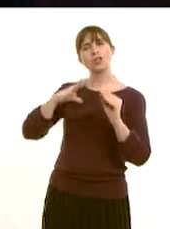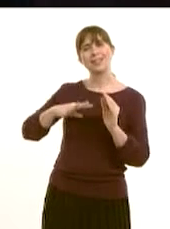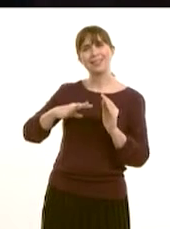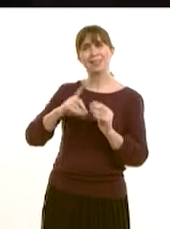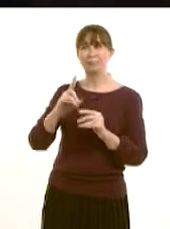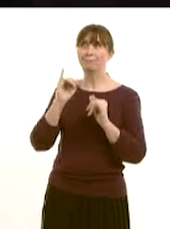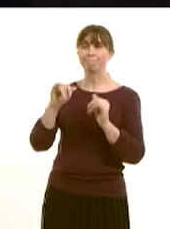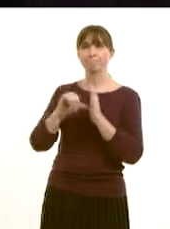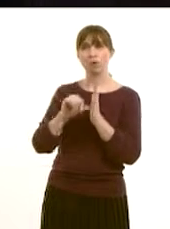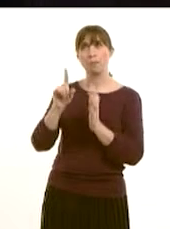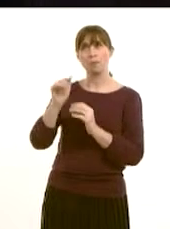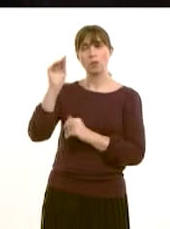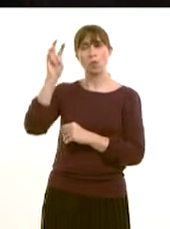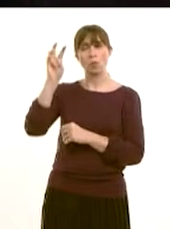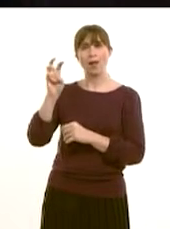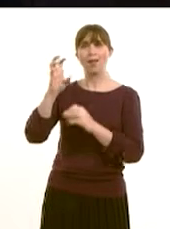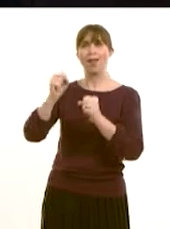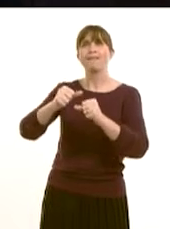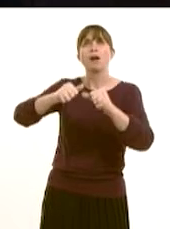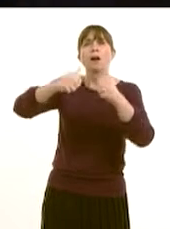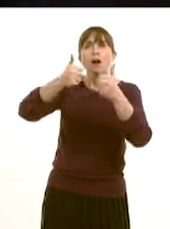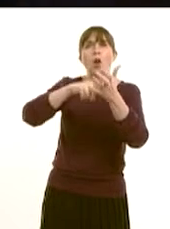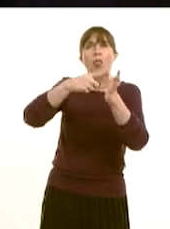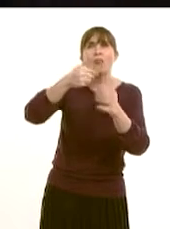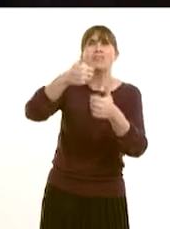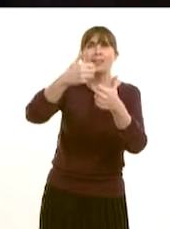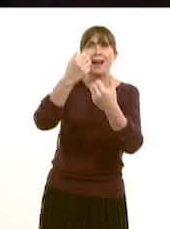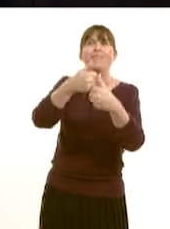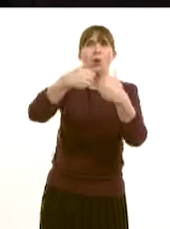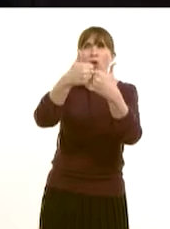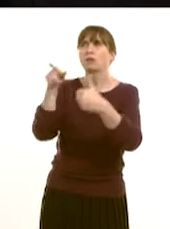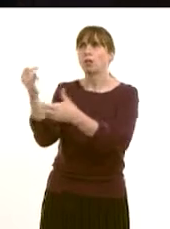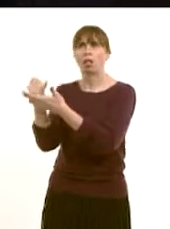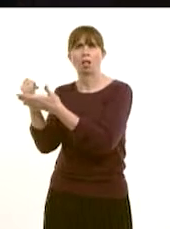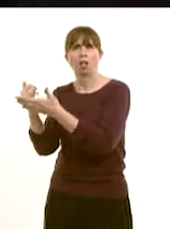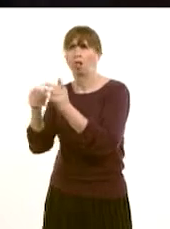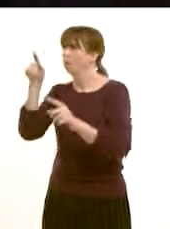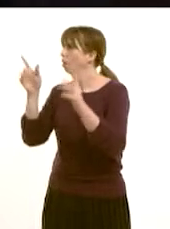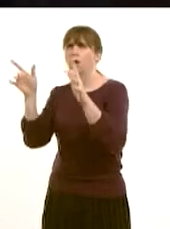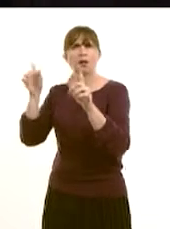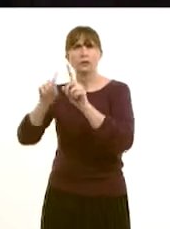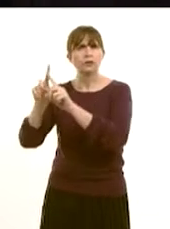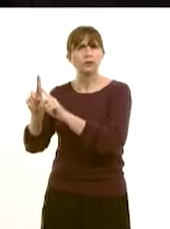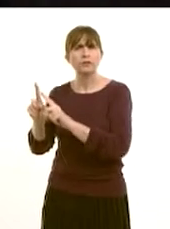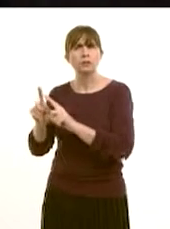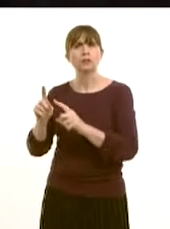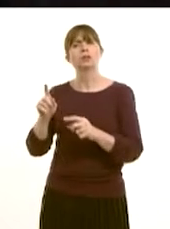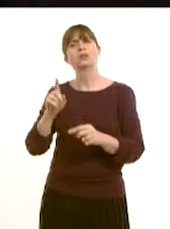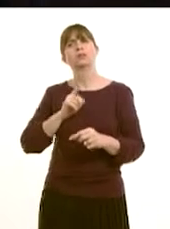ffaith bod cwota yn cael ei roi i ysgolion o ran faint o oriau y mae seicolegwyr addysg yn cael defnyddio ym mhob ysgol.